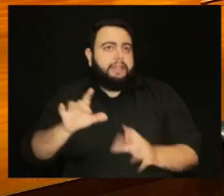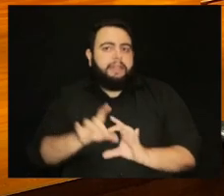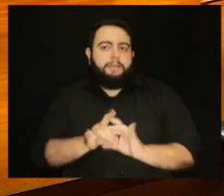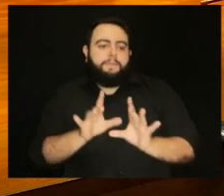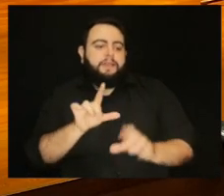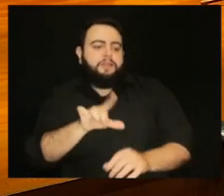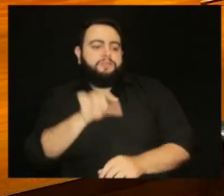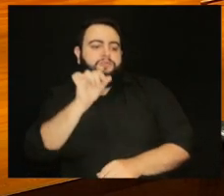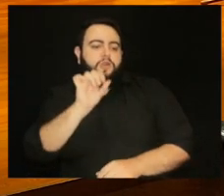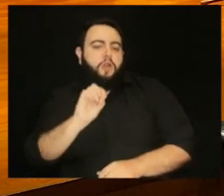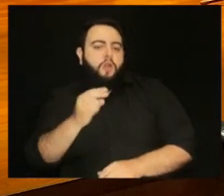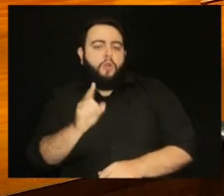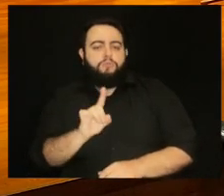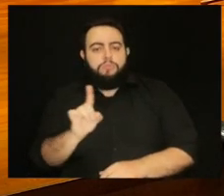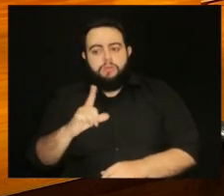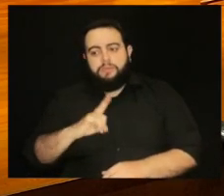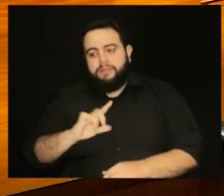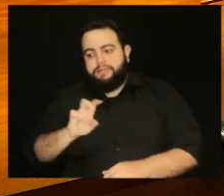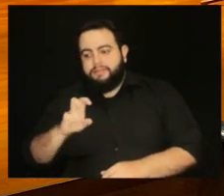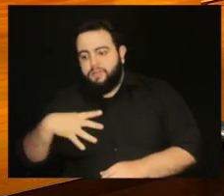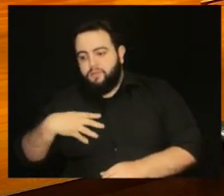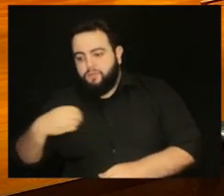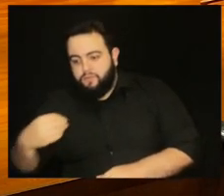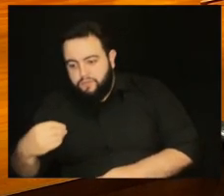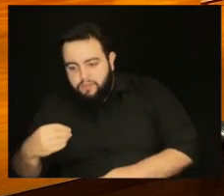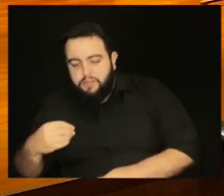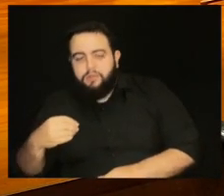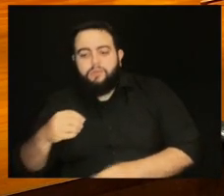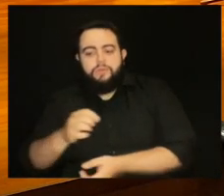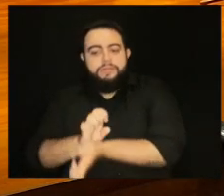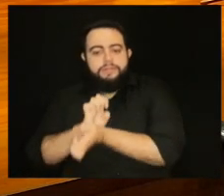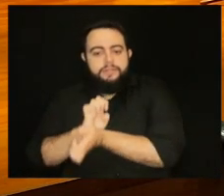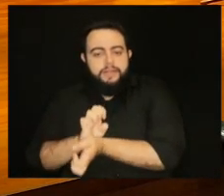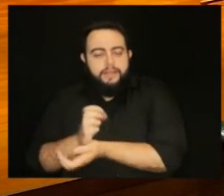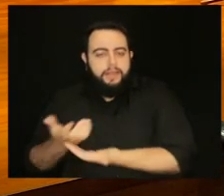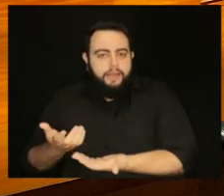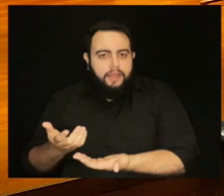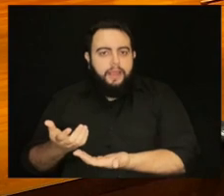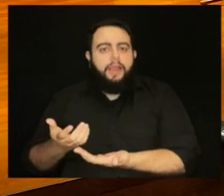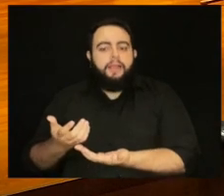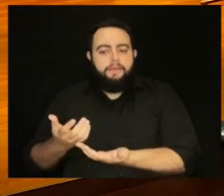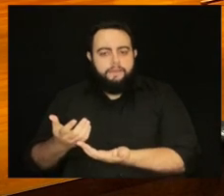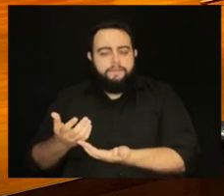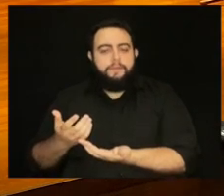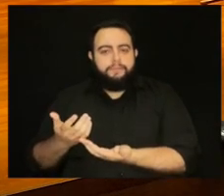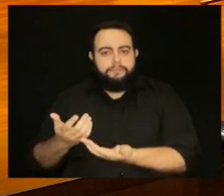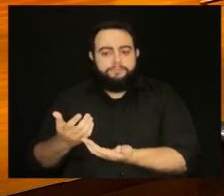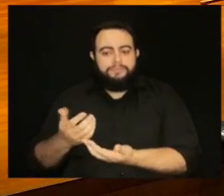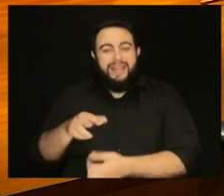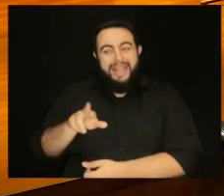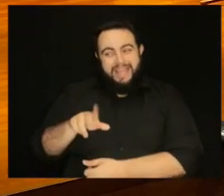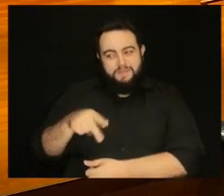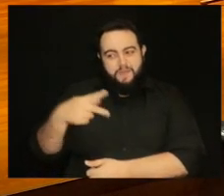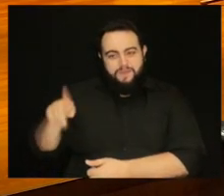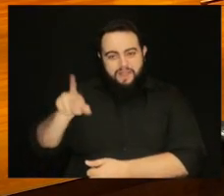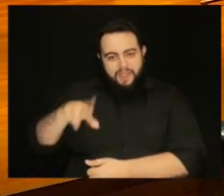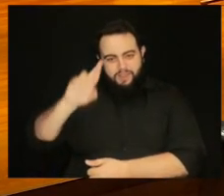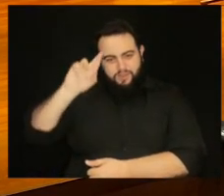ter cinco filhos com uma pessoa enquanto ela é escravizada pelo irmão dessa pessoa e depois segue